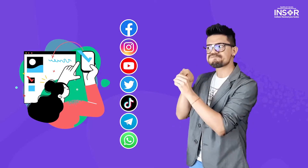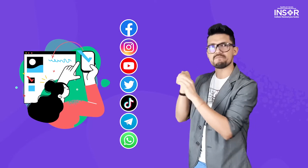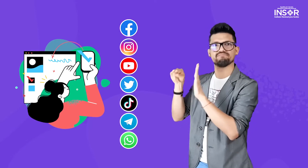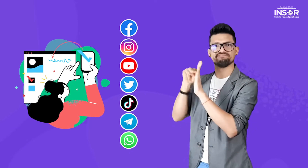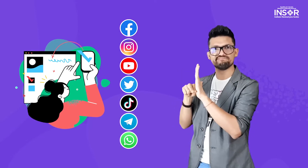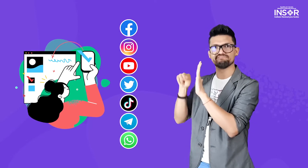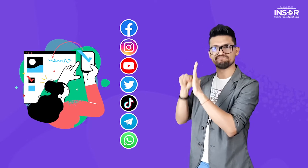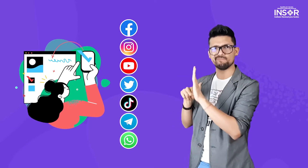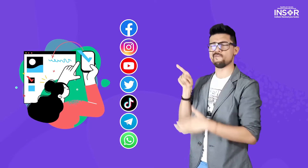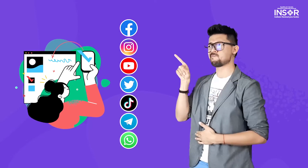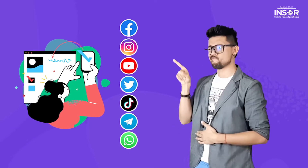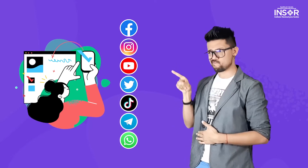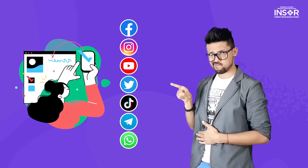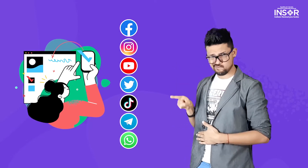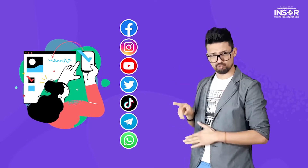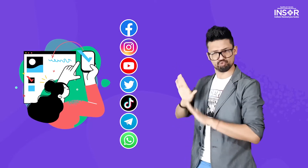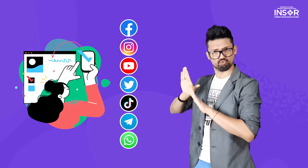Tienen sus propias reglas,